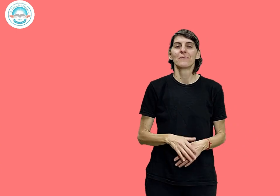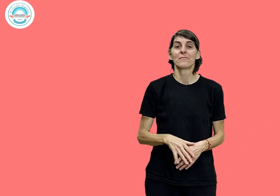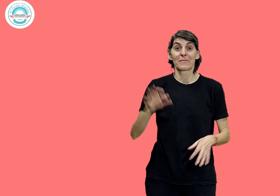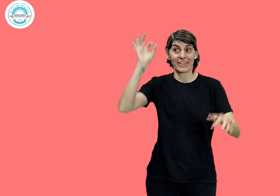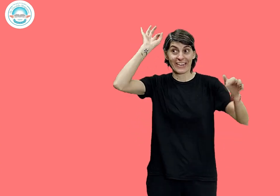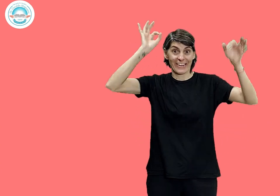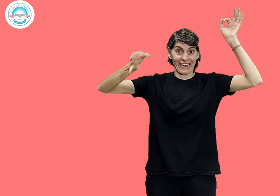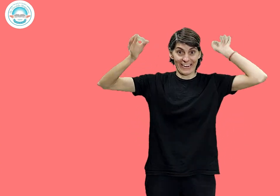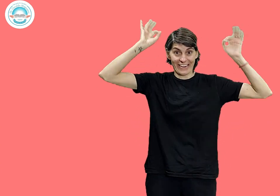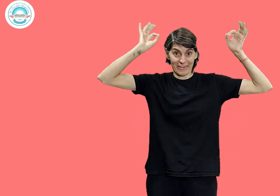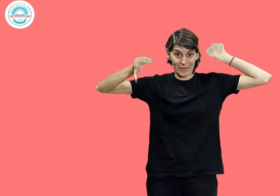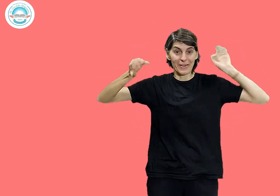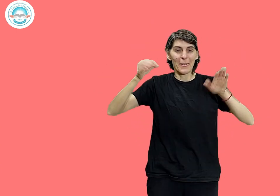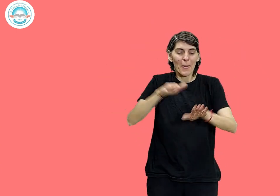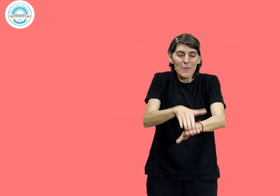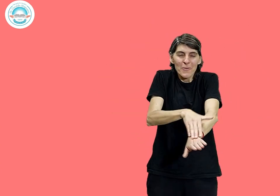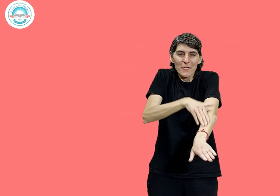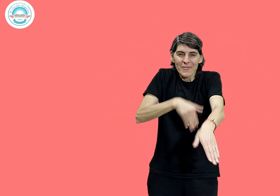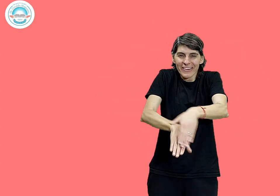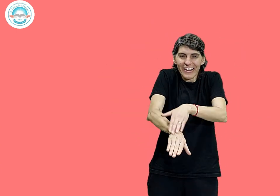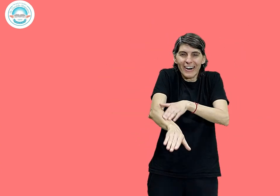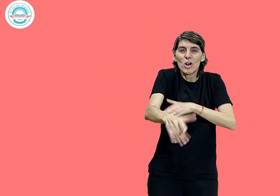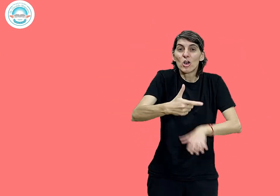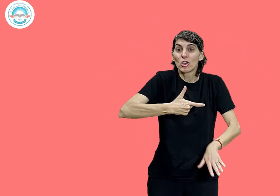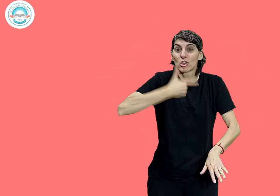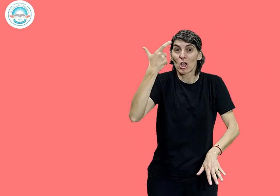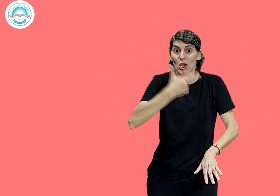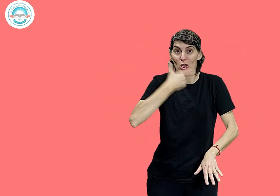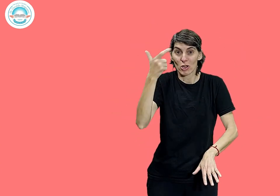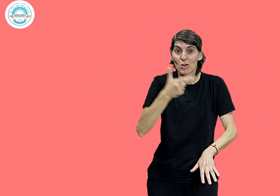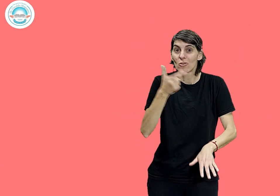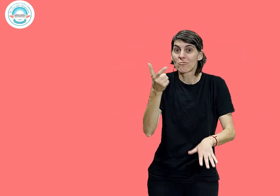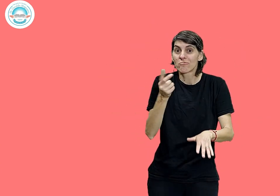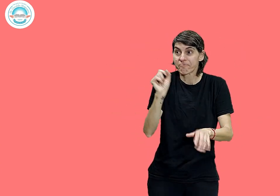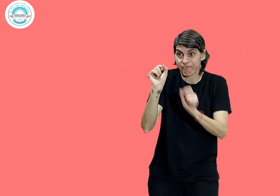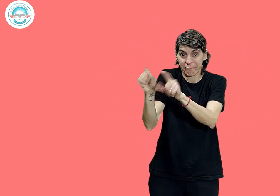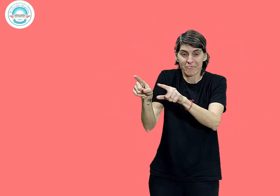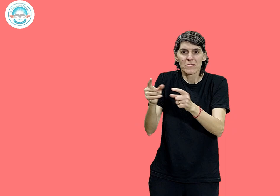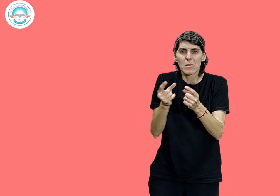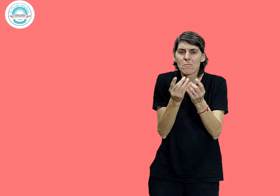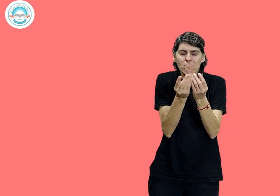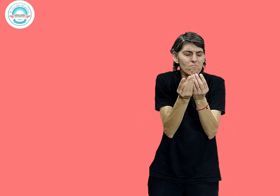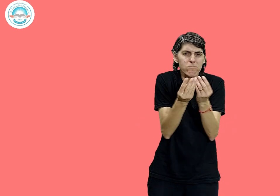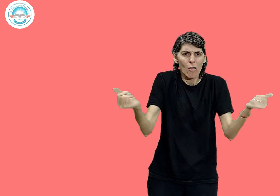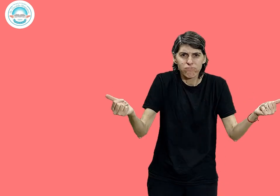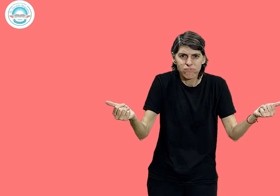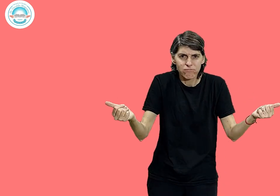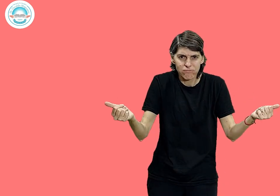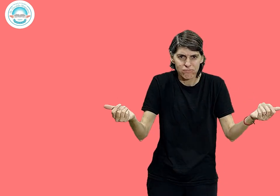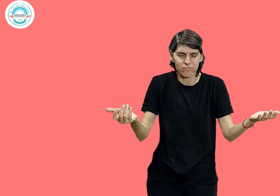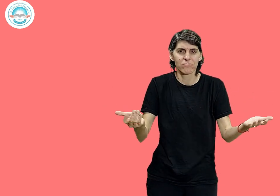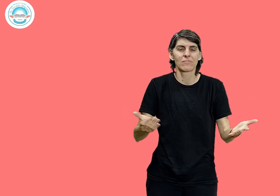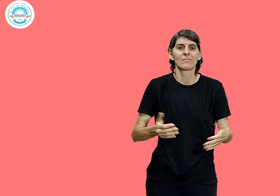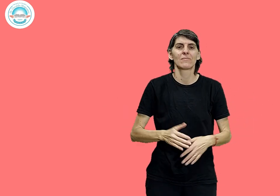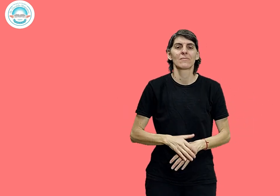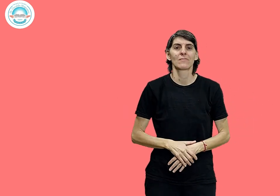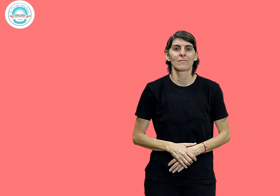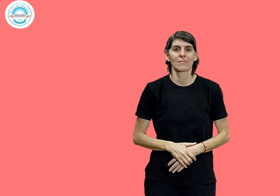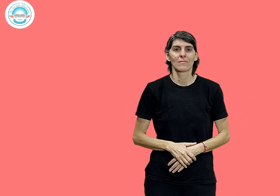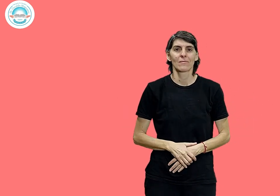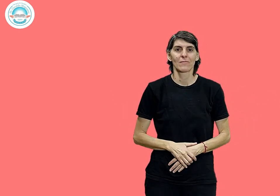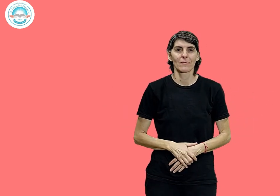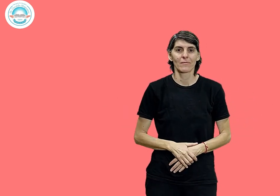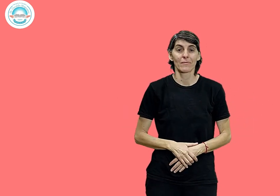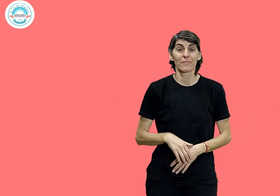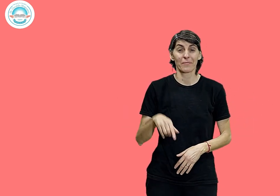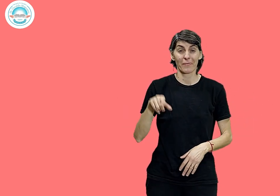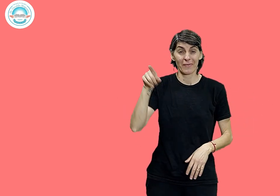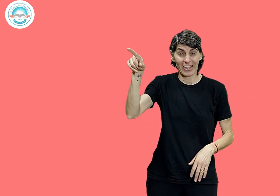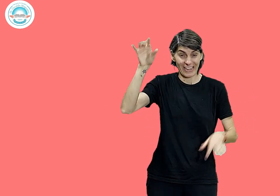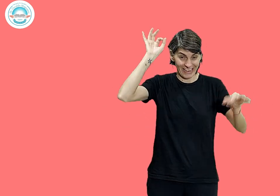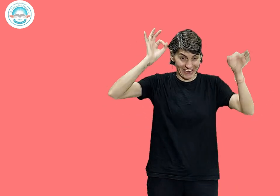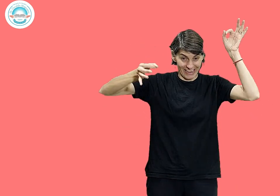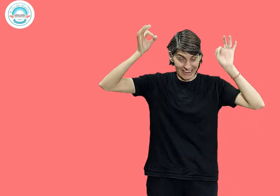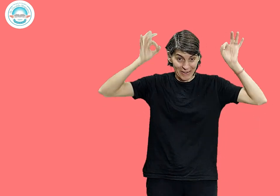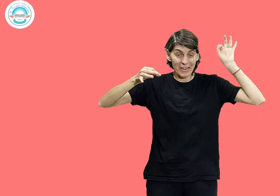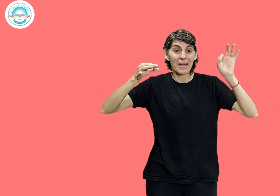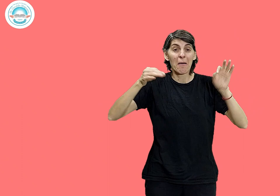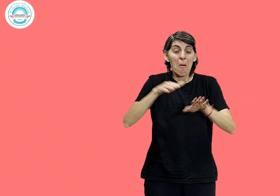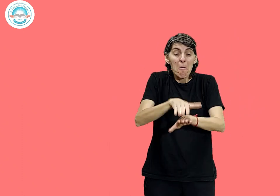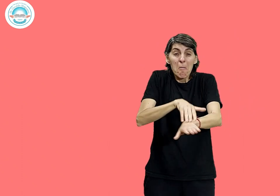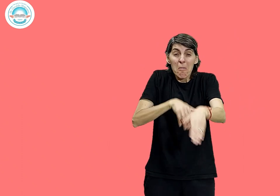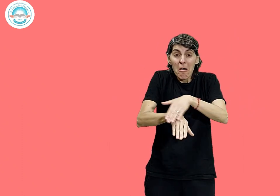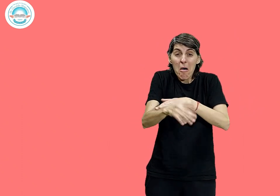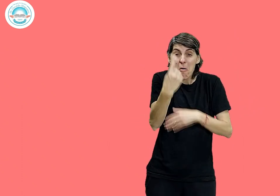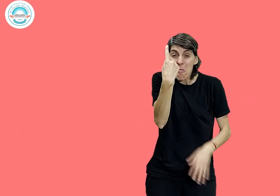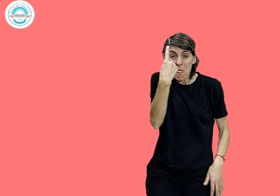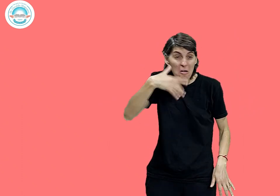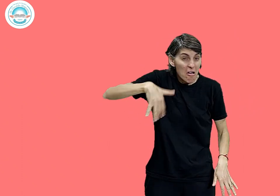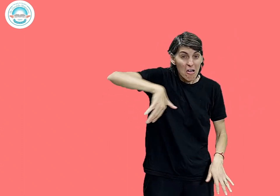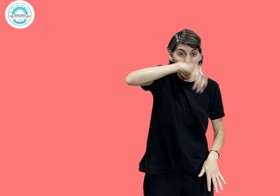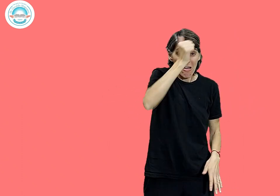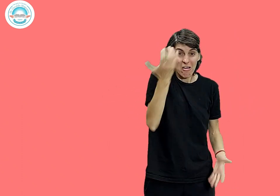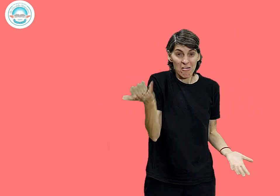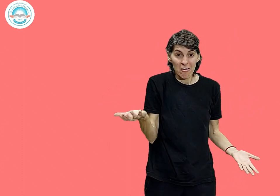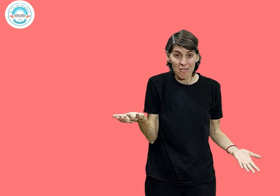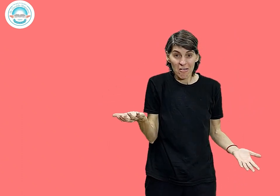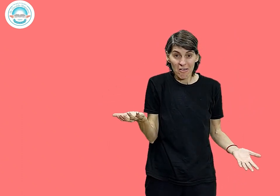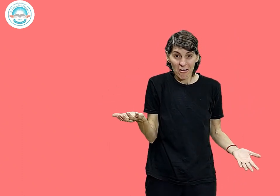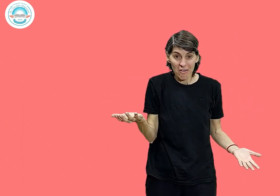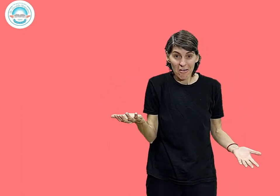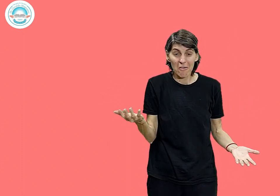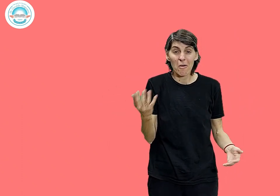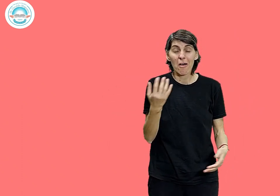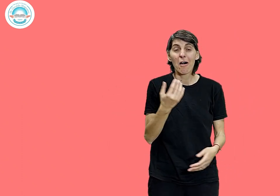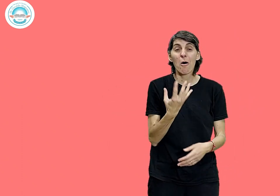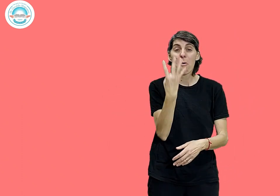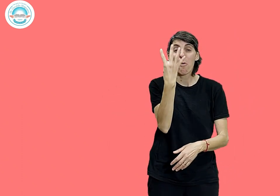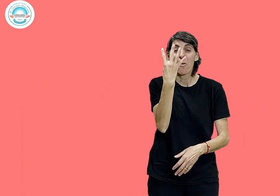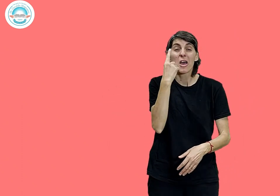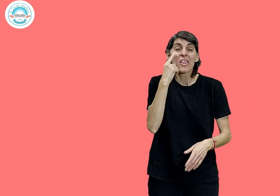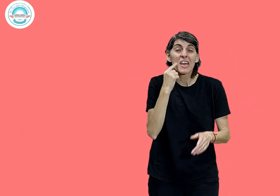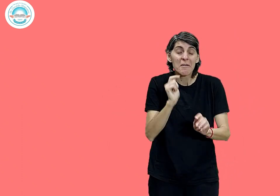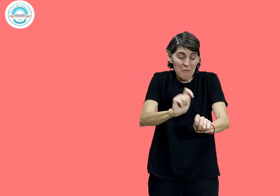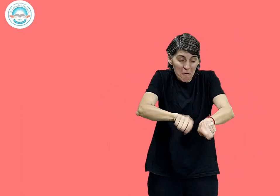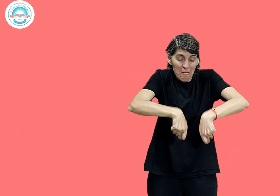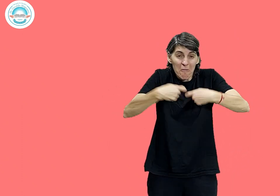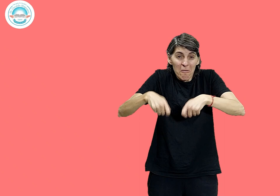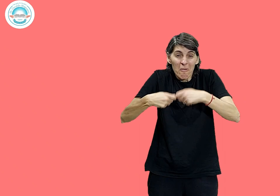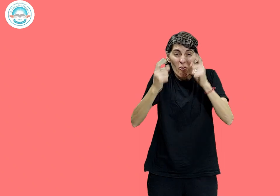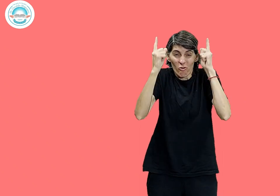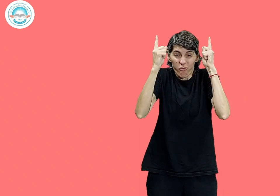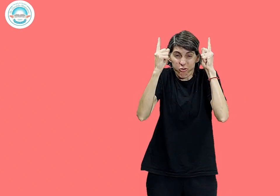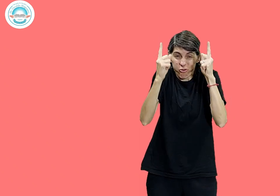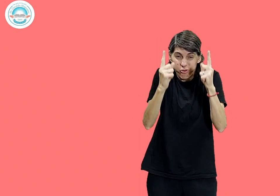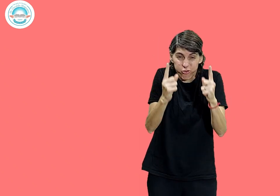Hoy en el campamento a tarántula le desaparecieron las medias rojas, las únicas que había llevado,